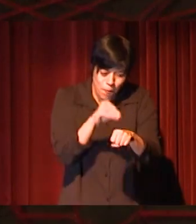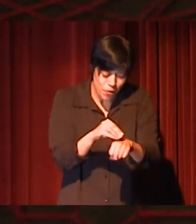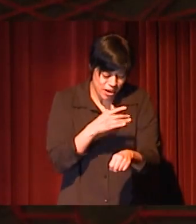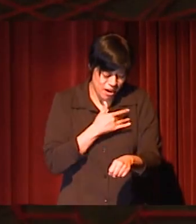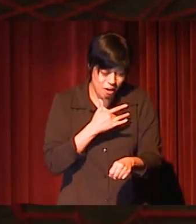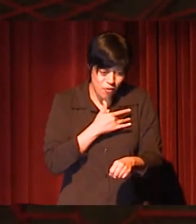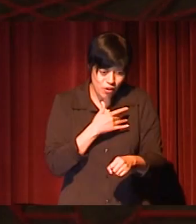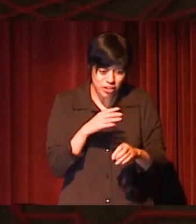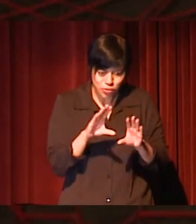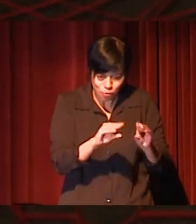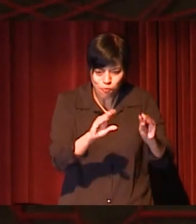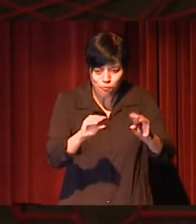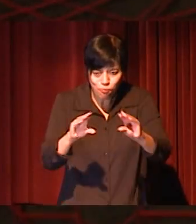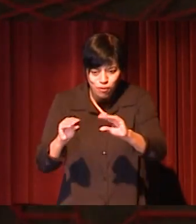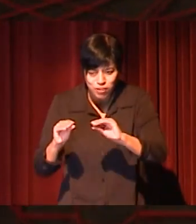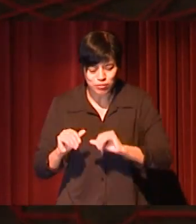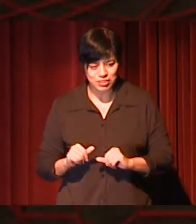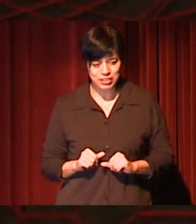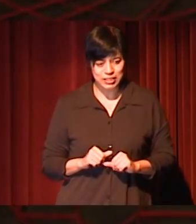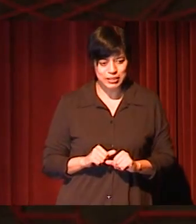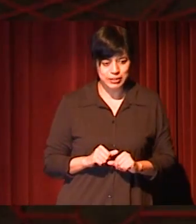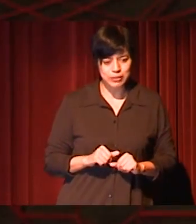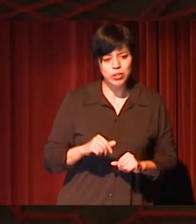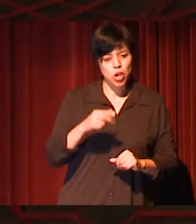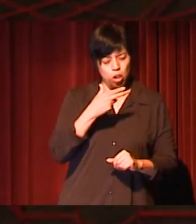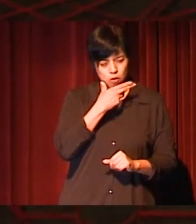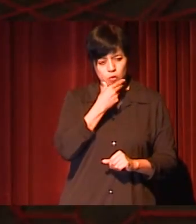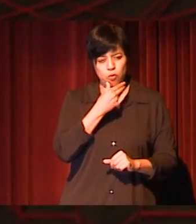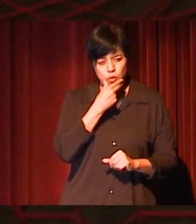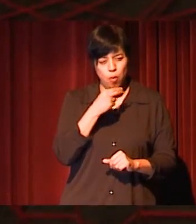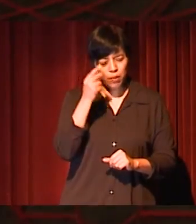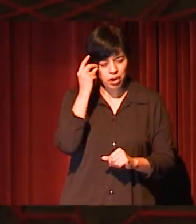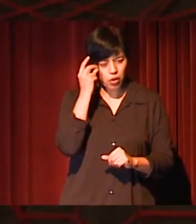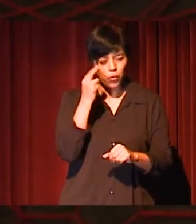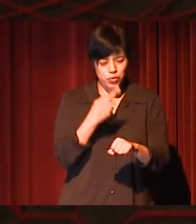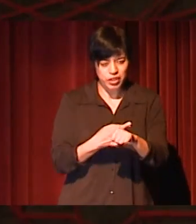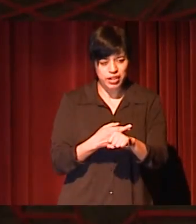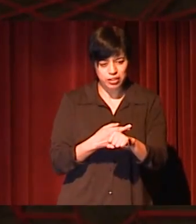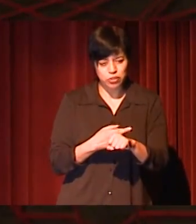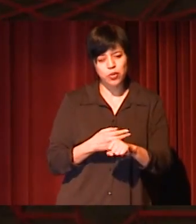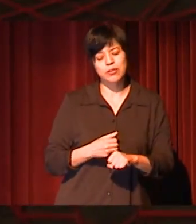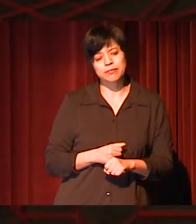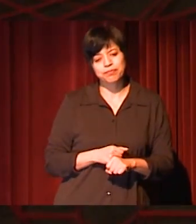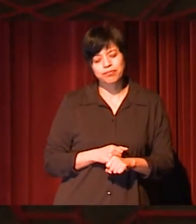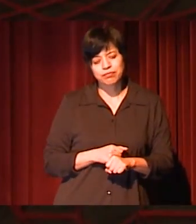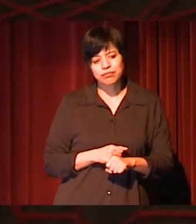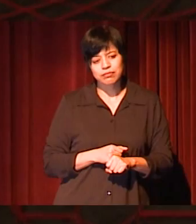Les voy a decir por qué. Andreas Schleicher, director de la OCDE en educación y habilidades,